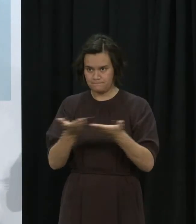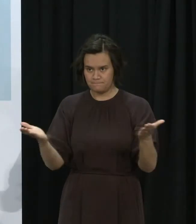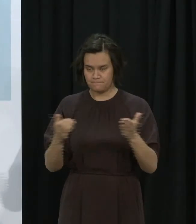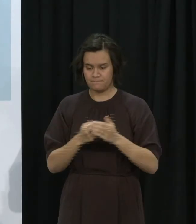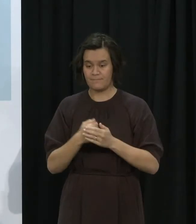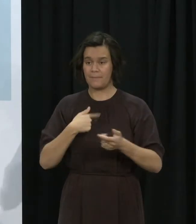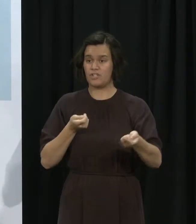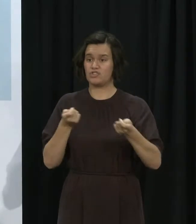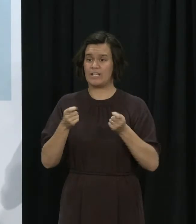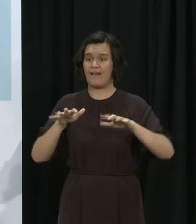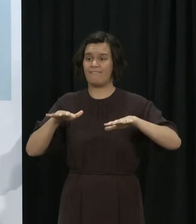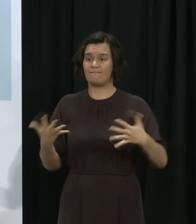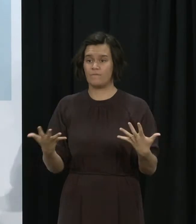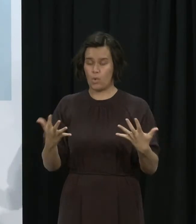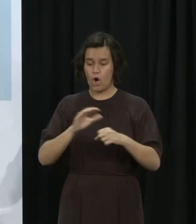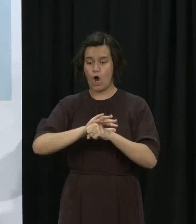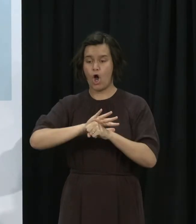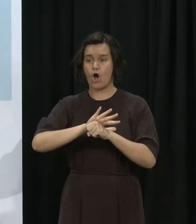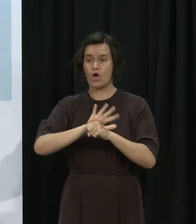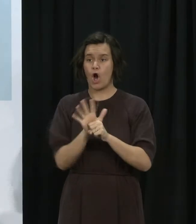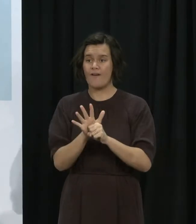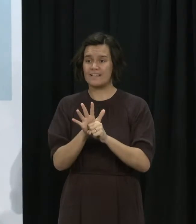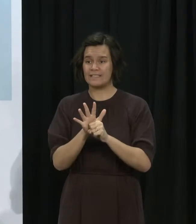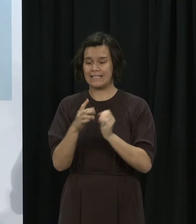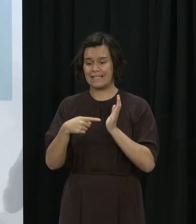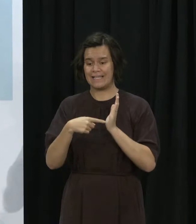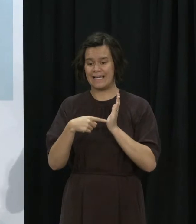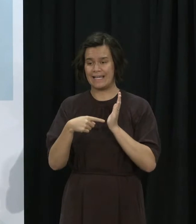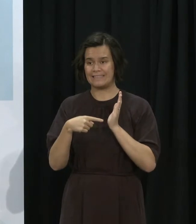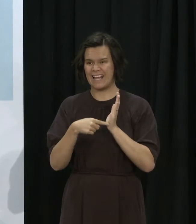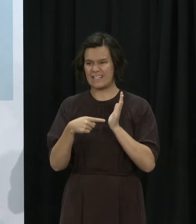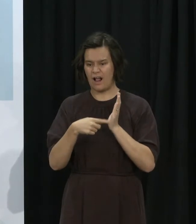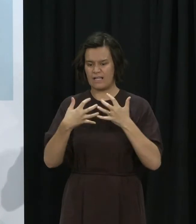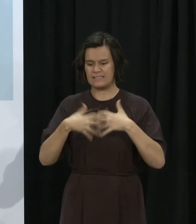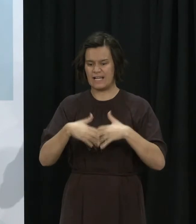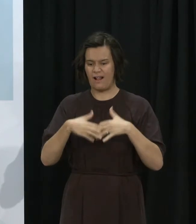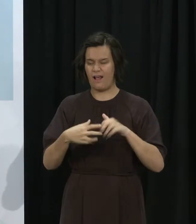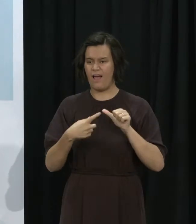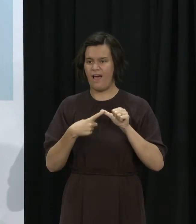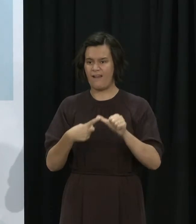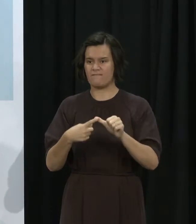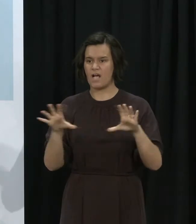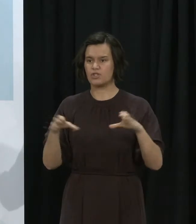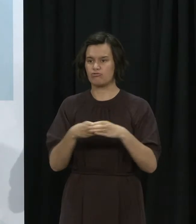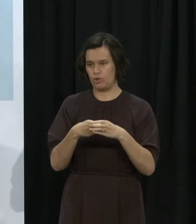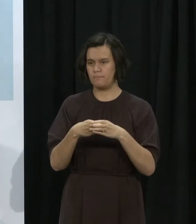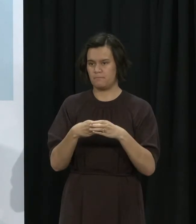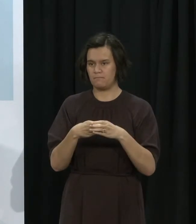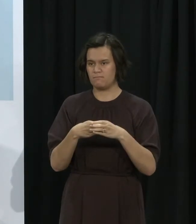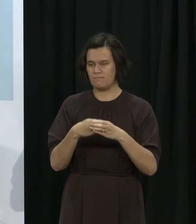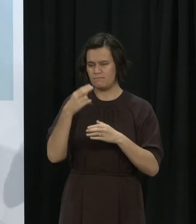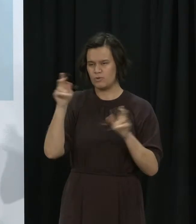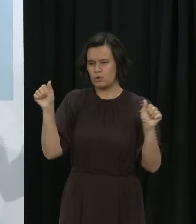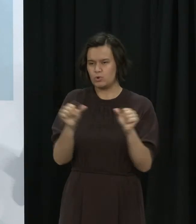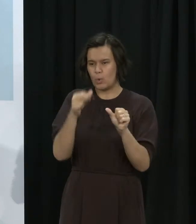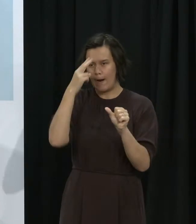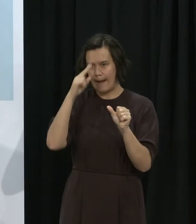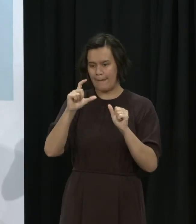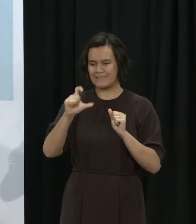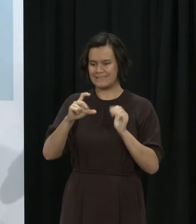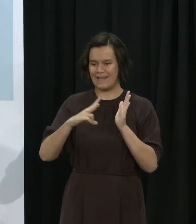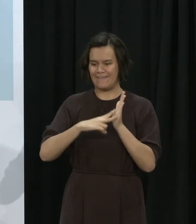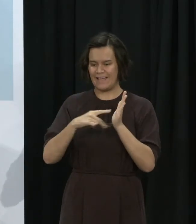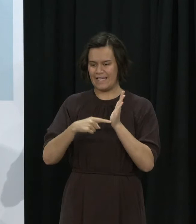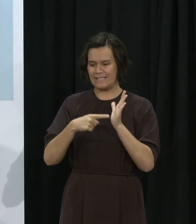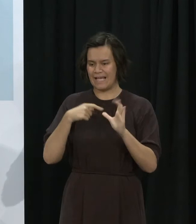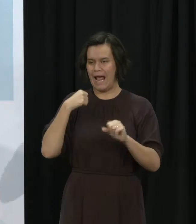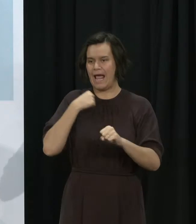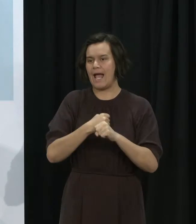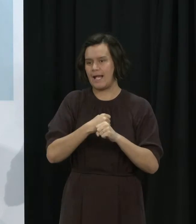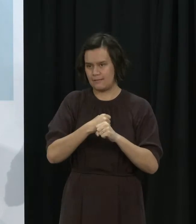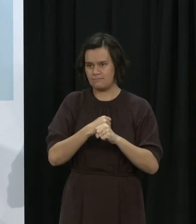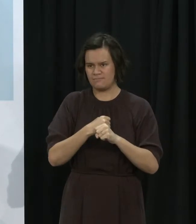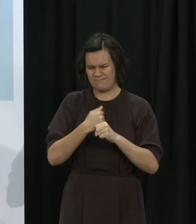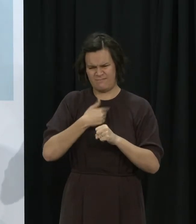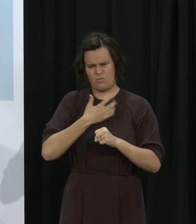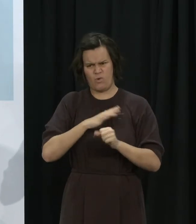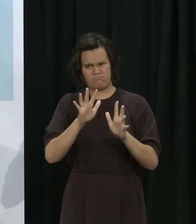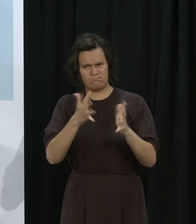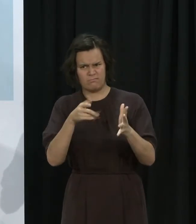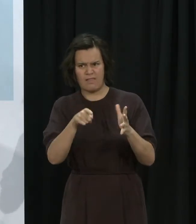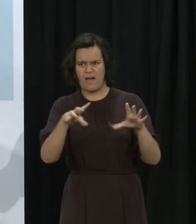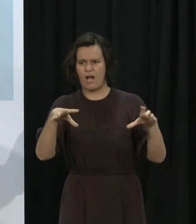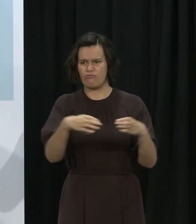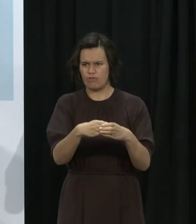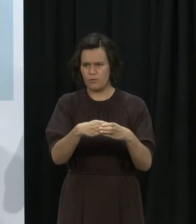Omicron. Ka haere ahau inaianei